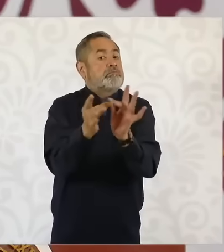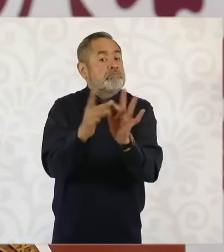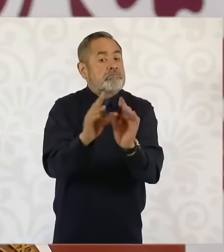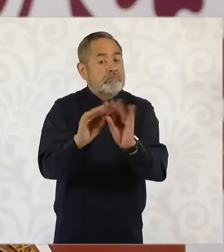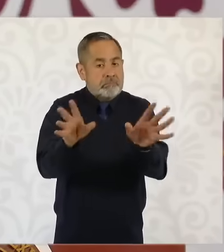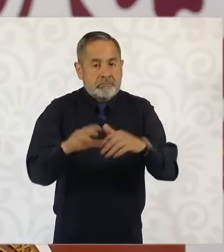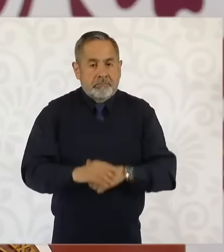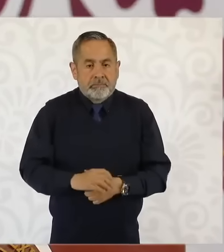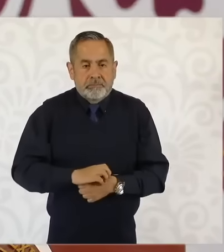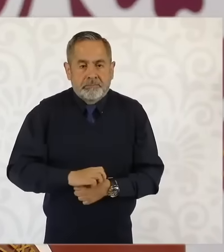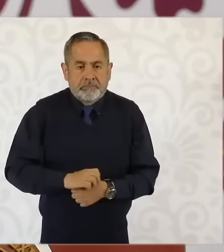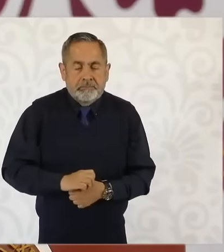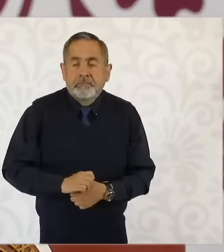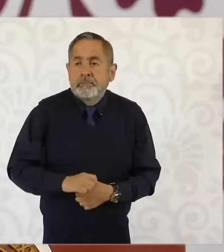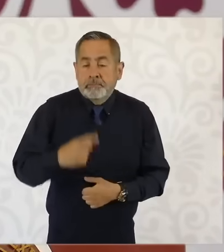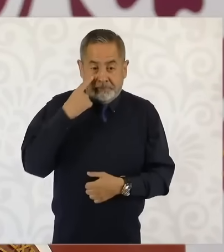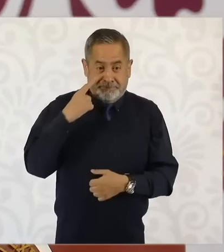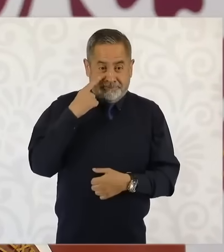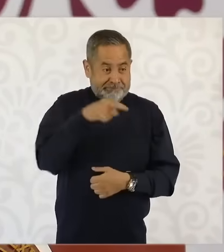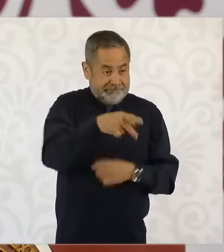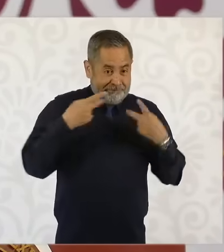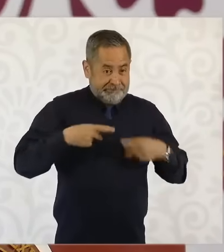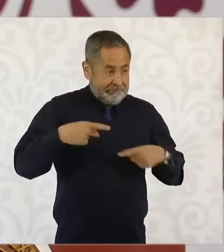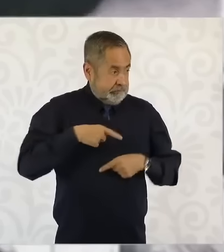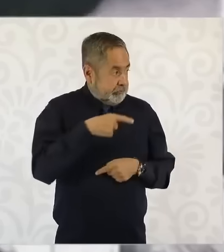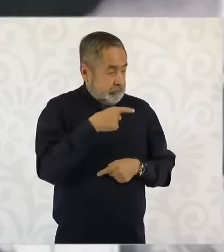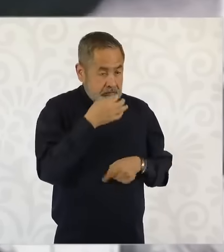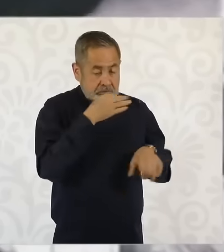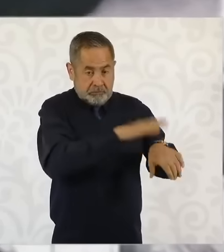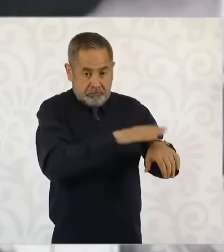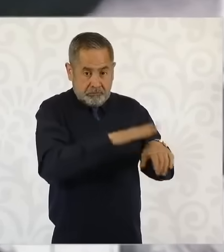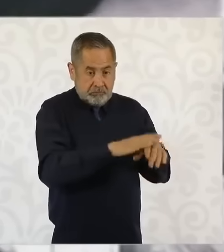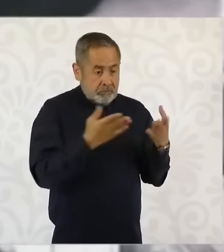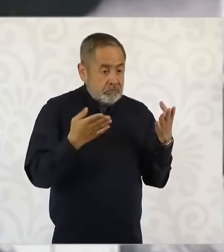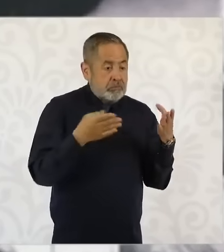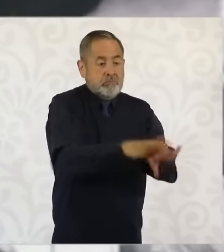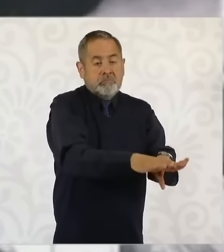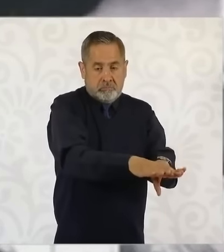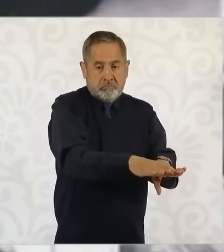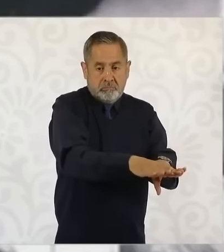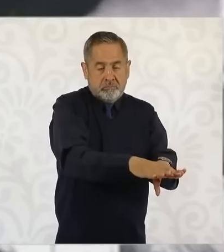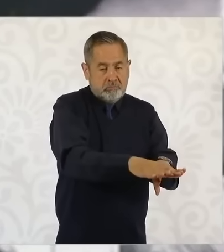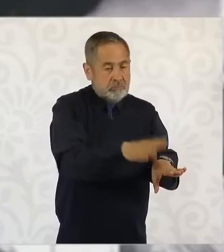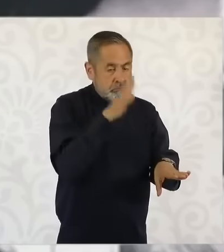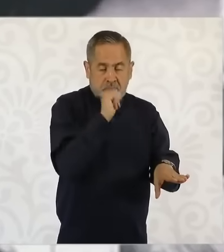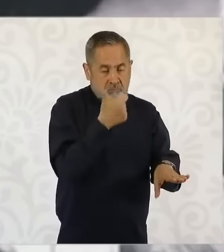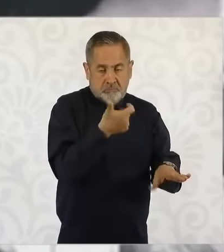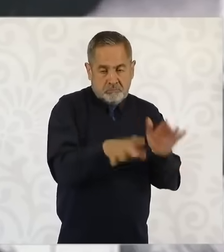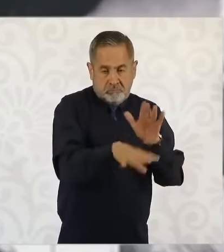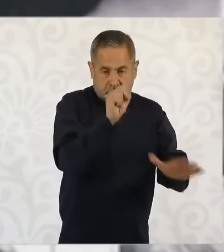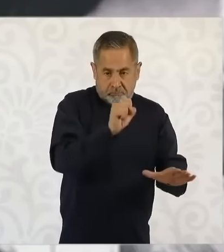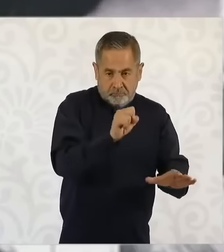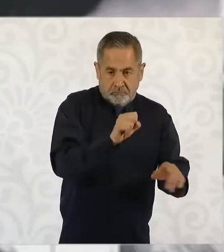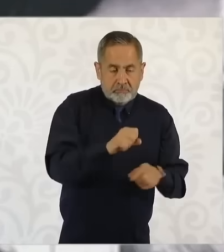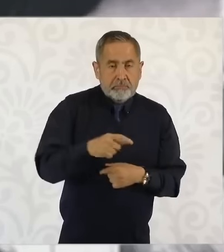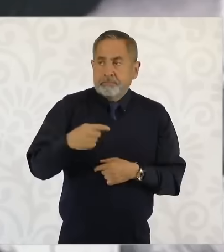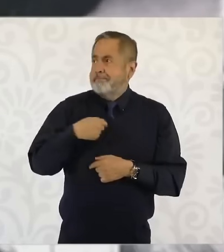una persona que es incorporada a la lista físico moral tiene varias tiene dos posibilidades de